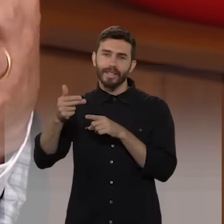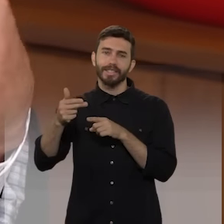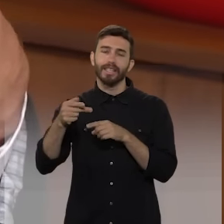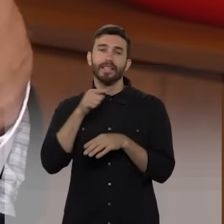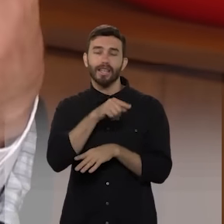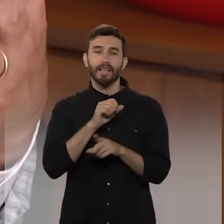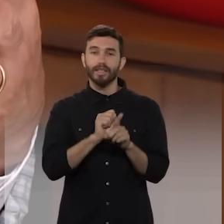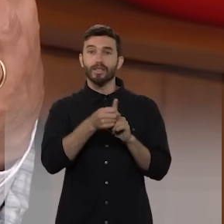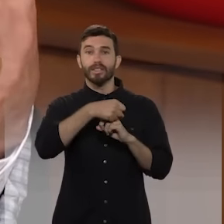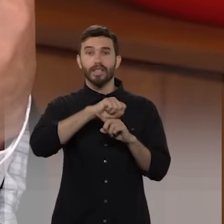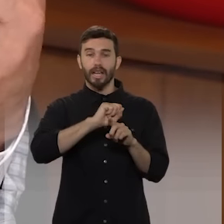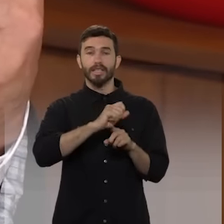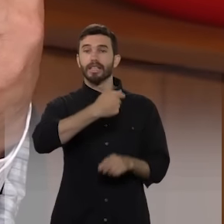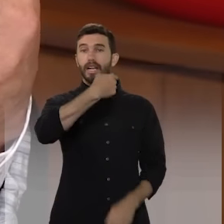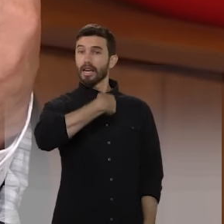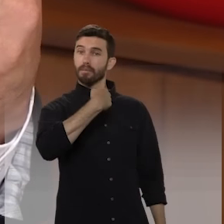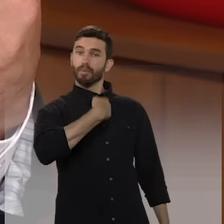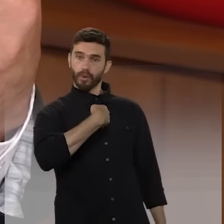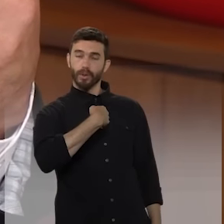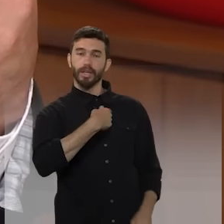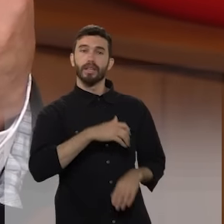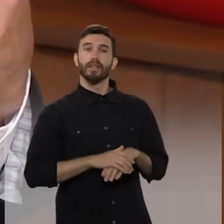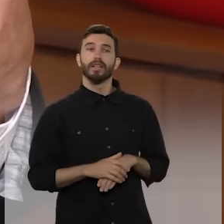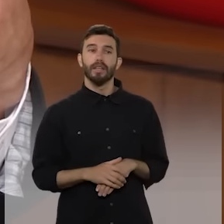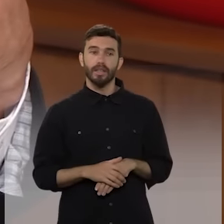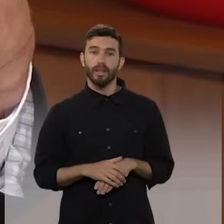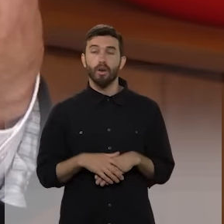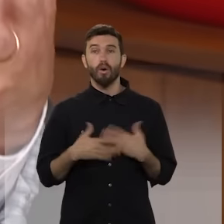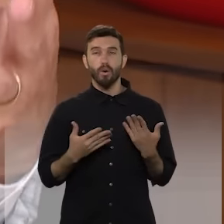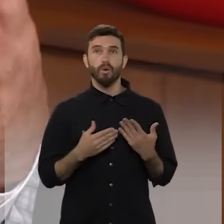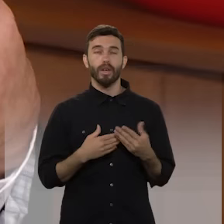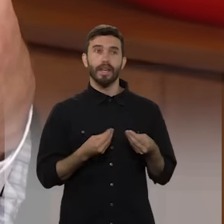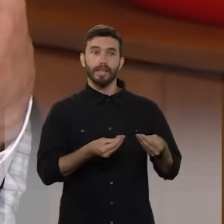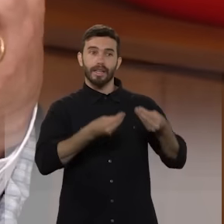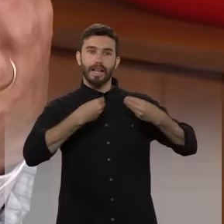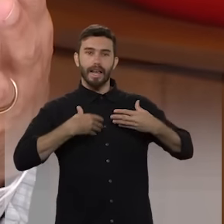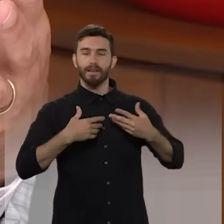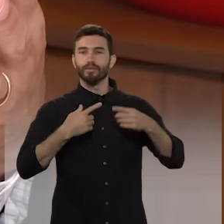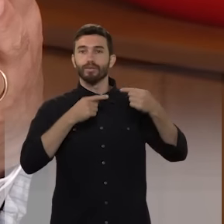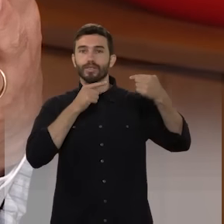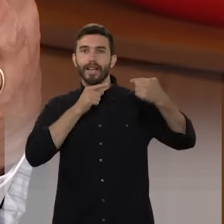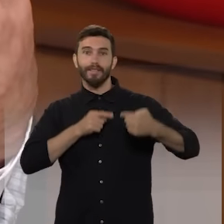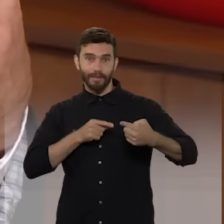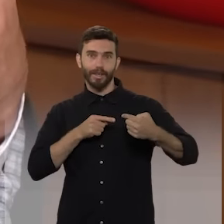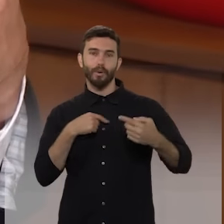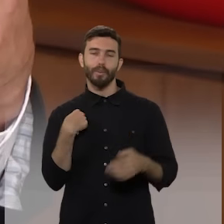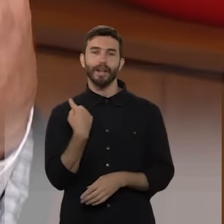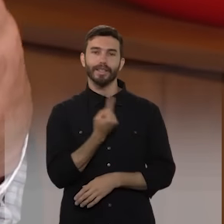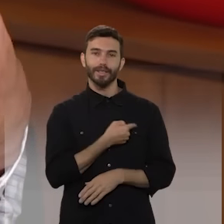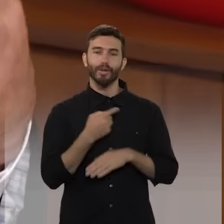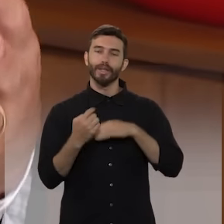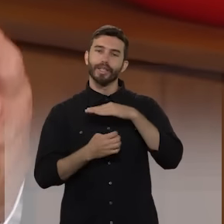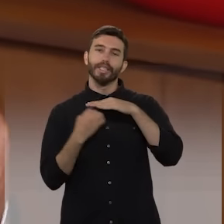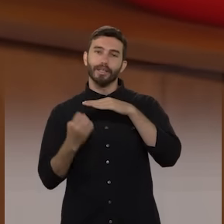sociedade impõe com... ou oferece como desafio para as empresas, e nós vamos tentando avançar